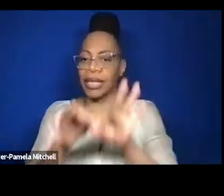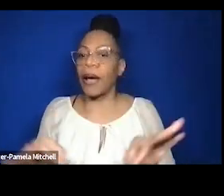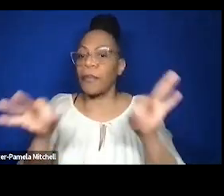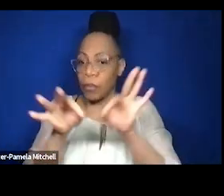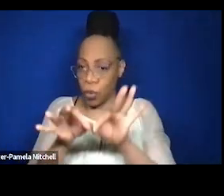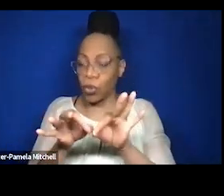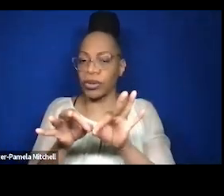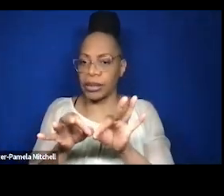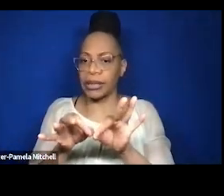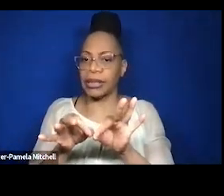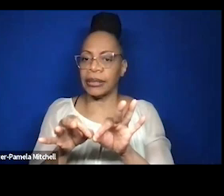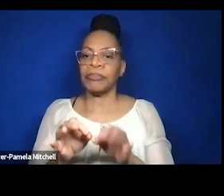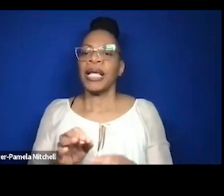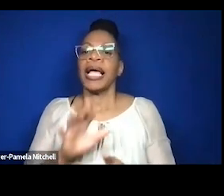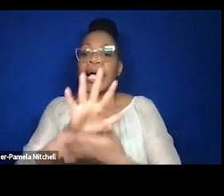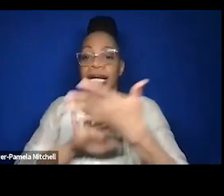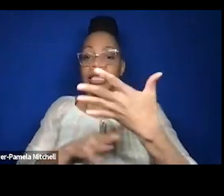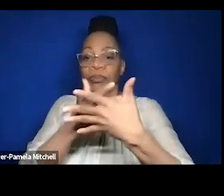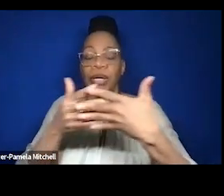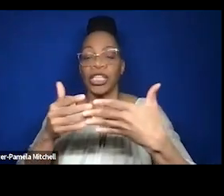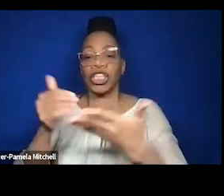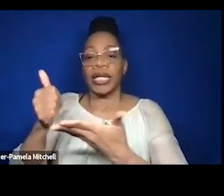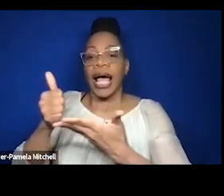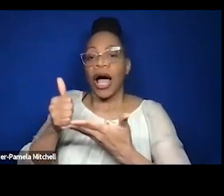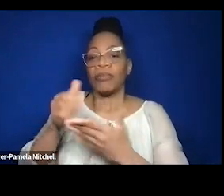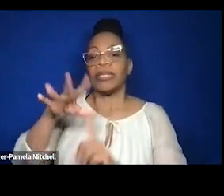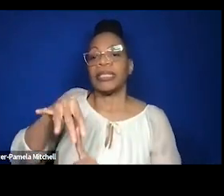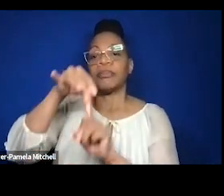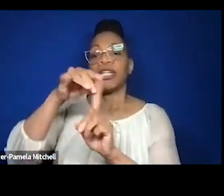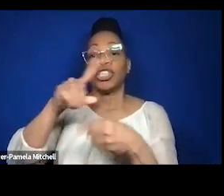Y es muy útil, especialmente cuando tienes varios casos al mismo tiempo.